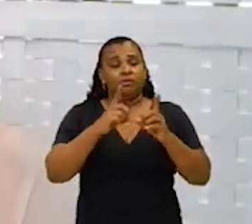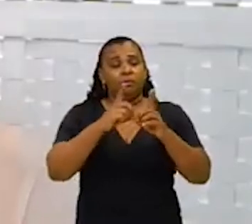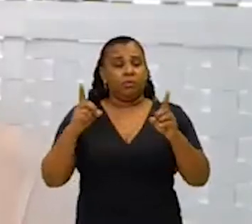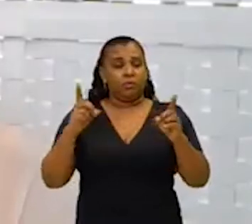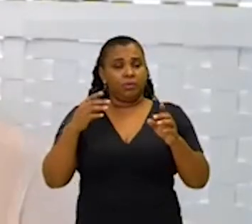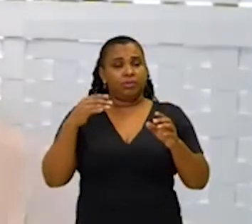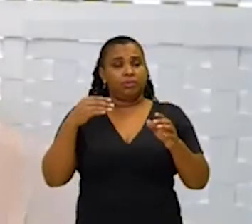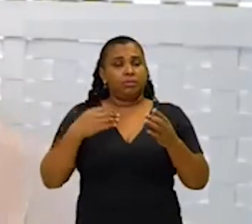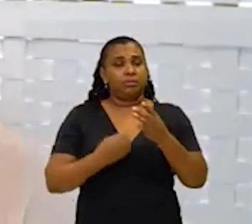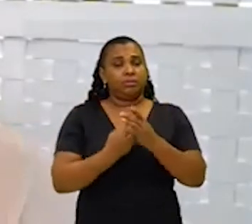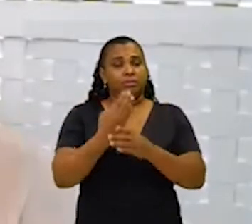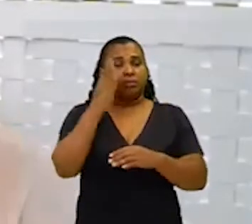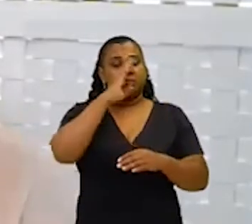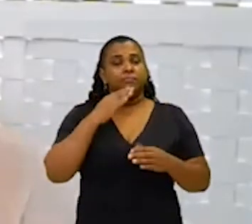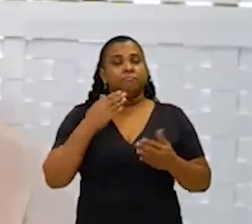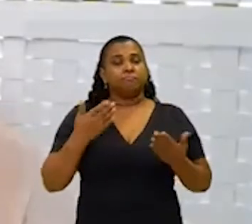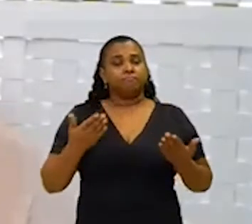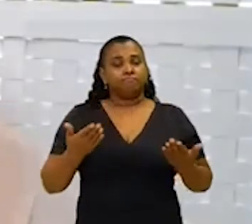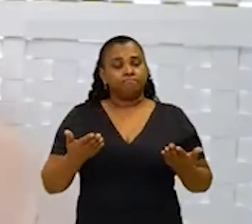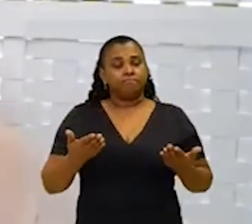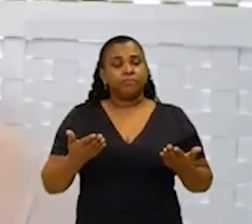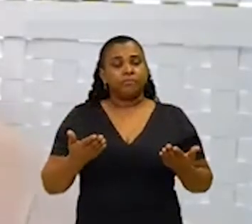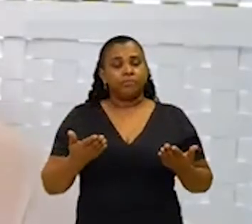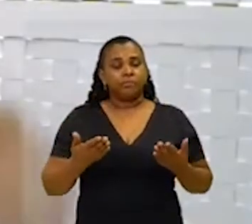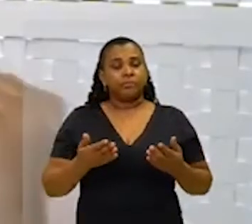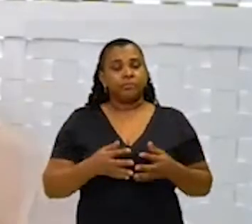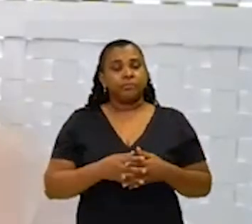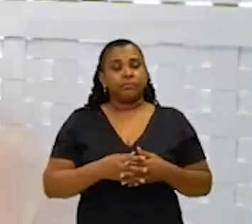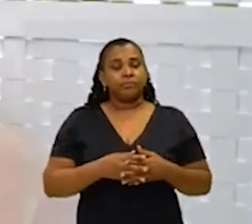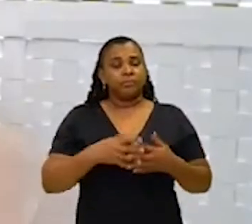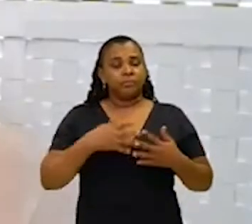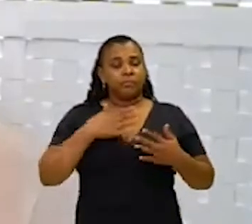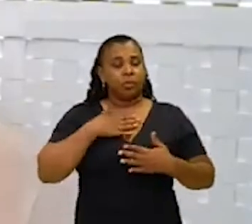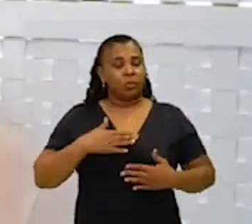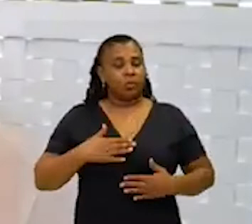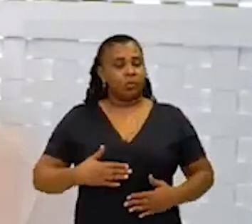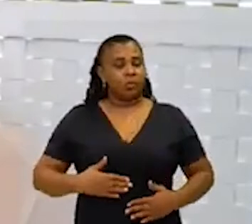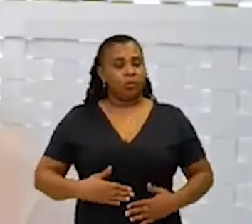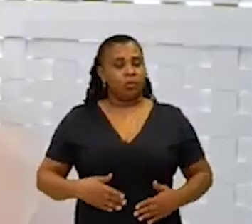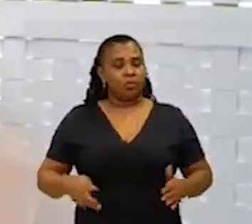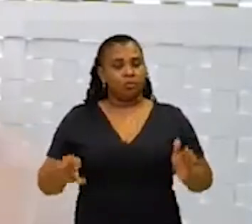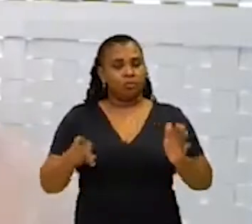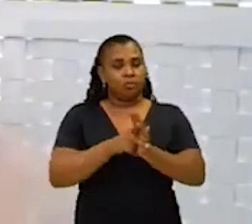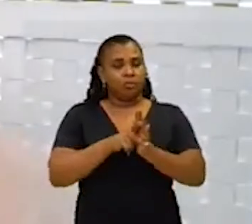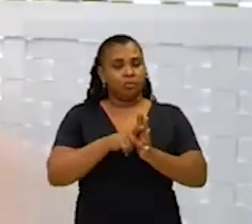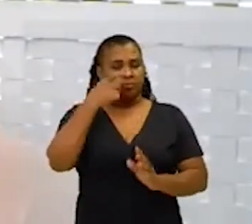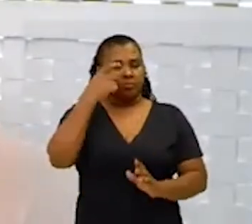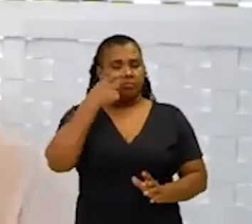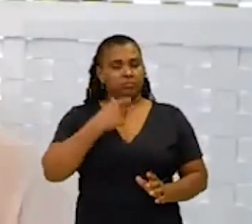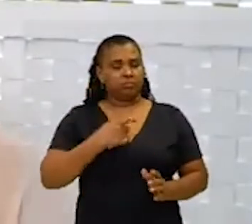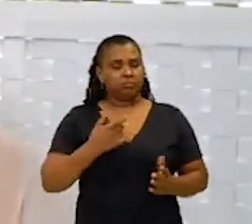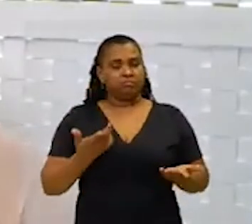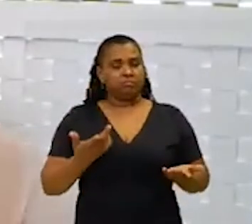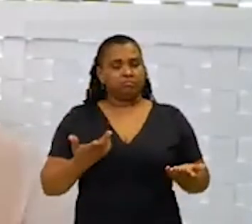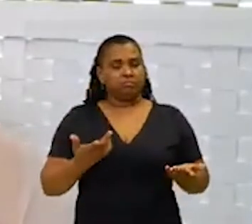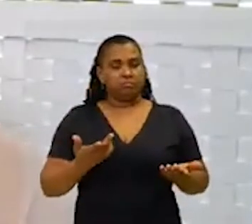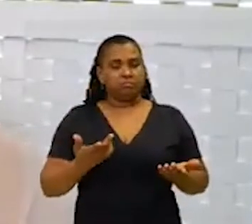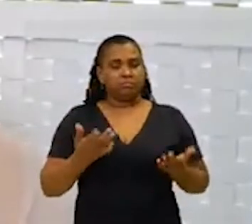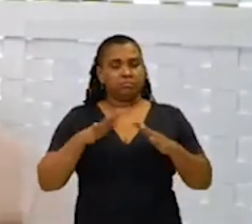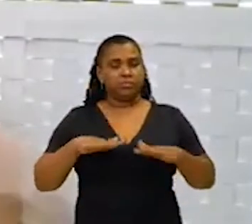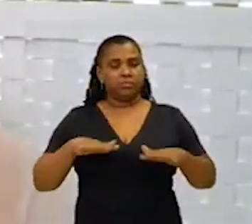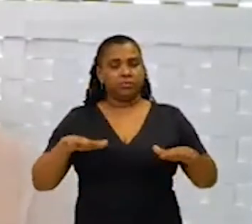ele necessariamente excluir corpos que não sejam do sujeito dito Universal geral o homem branco